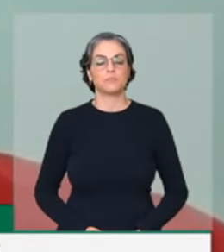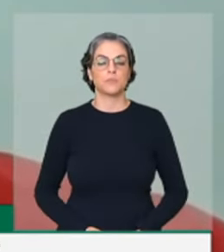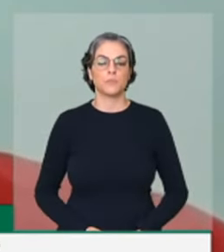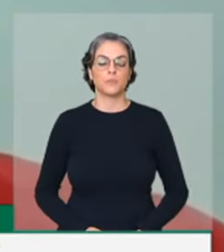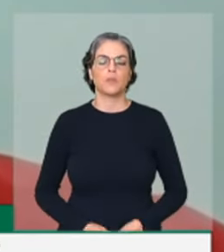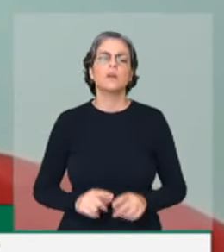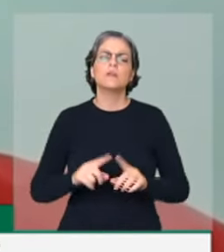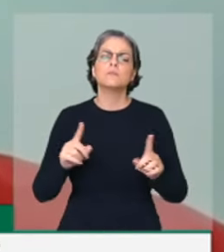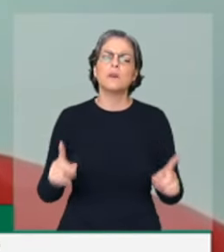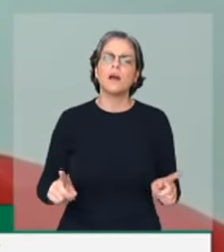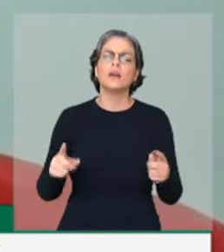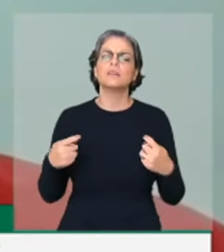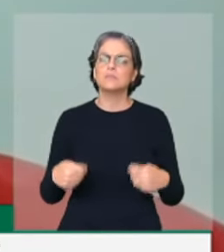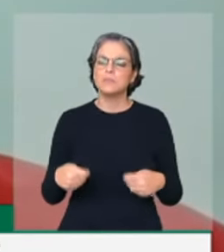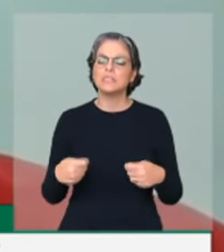MINISTÉRIO DA SAÚDE.... PELA DIÁRIA DO LEITO DE UTI COVID.